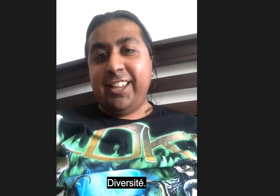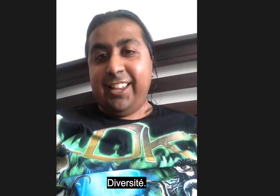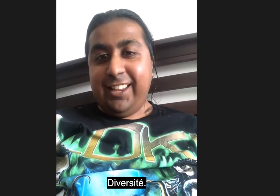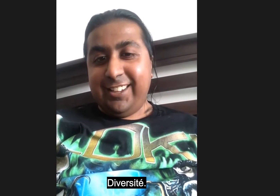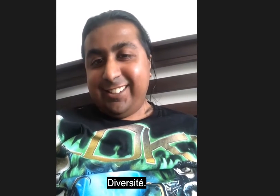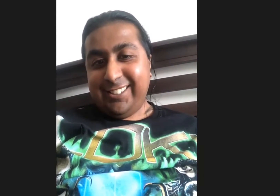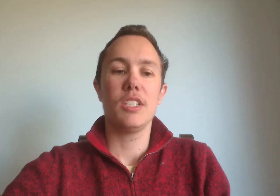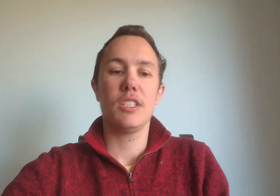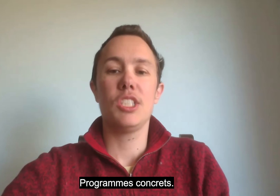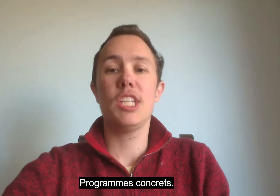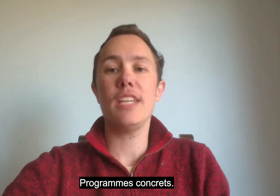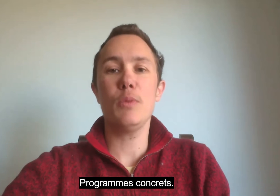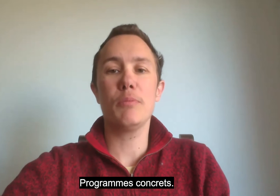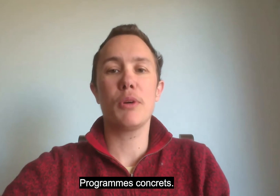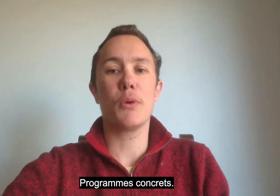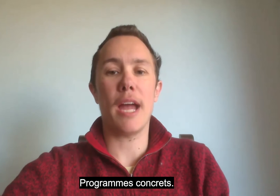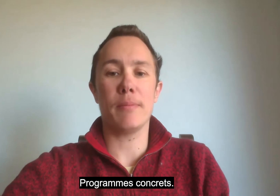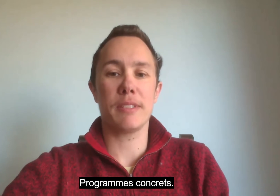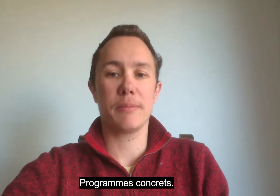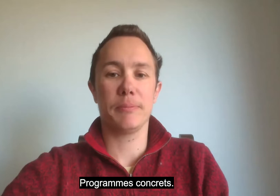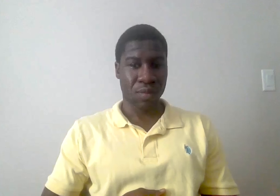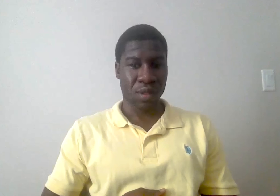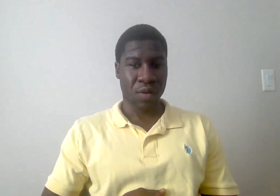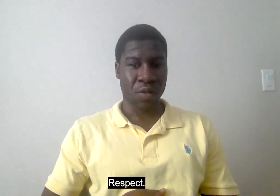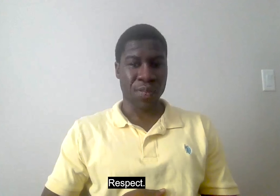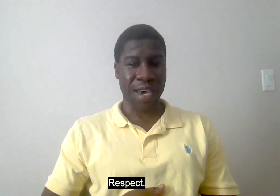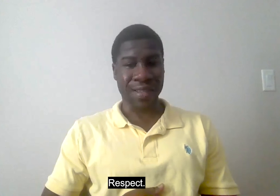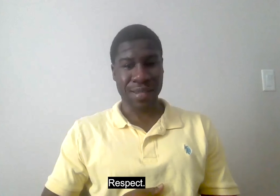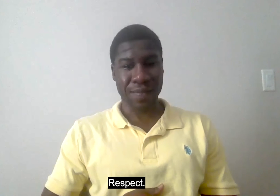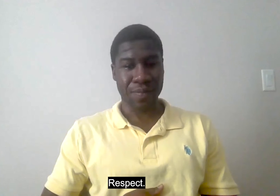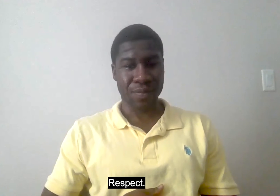à ressentir un sentiment d’appartenance au travail.